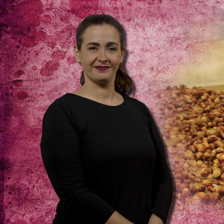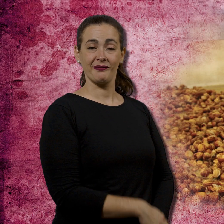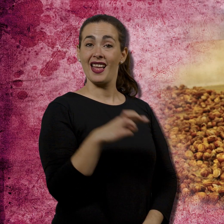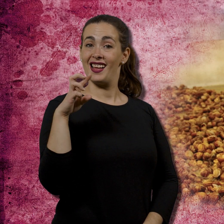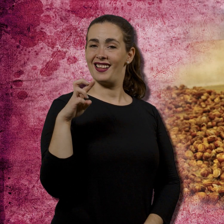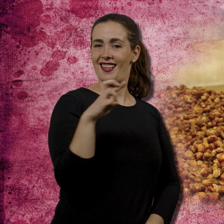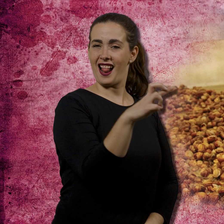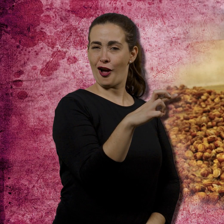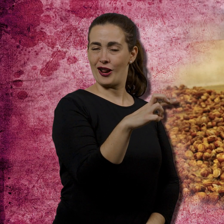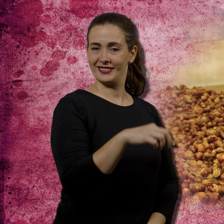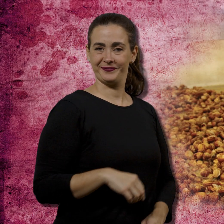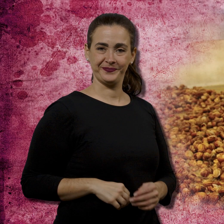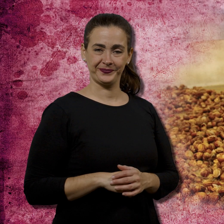Cargols a la llauna